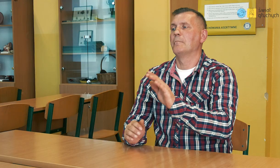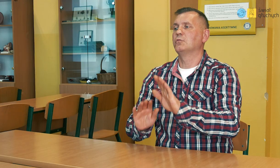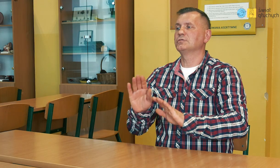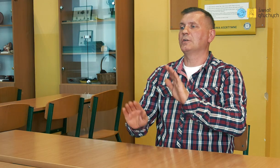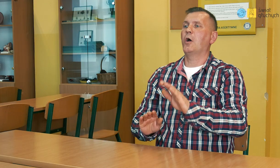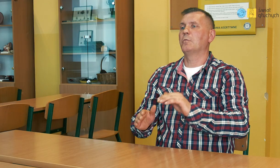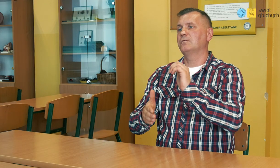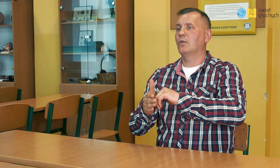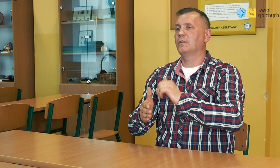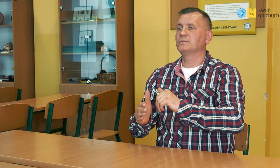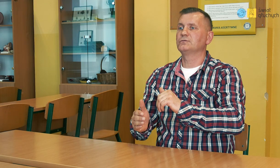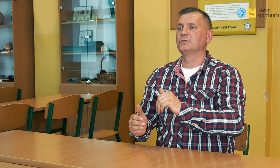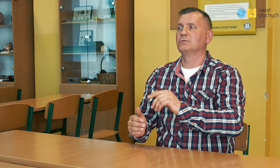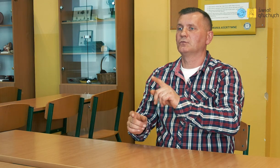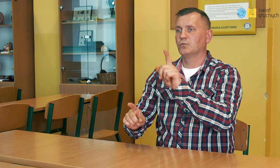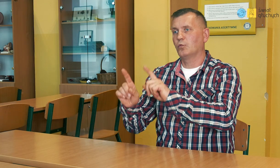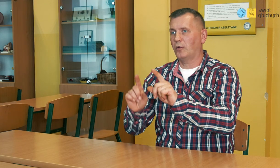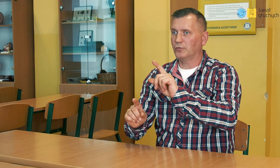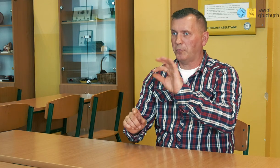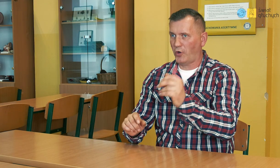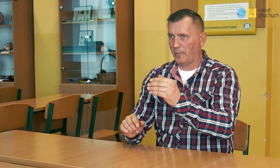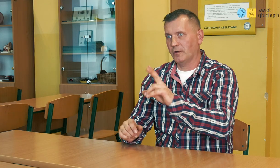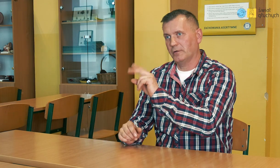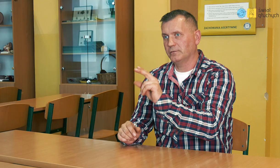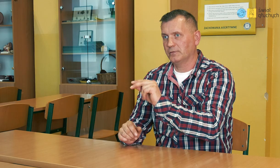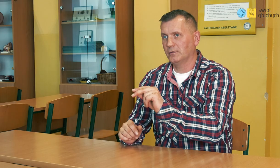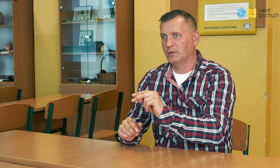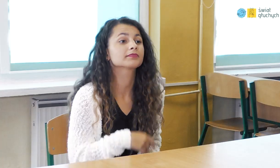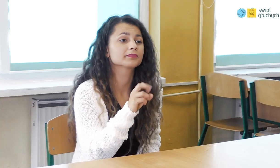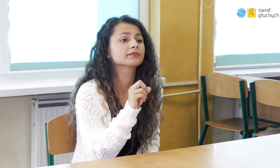Wychowawca tłumaczył Wam w muzeum na PJM czy do Was mówił?